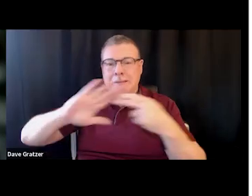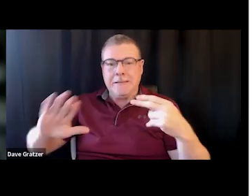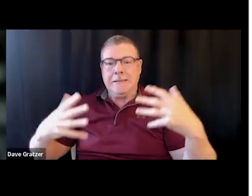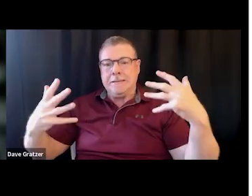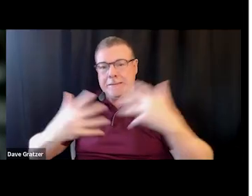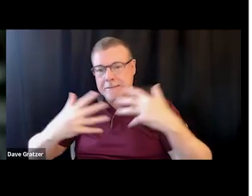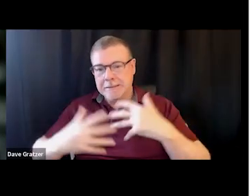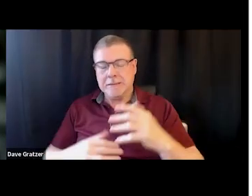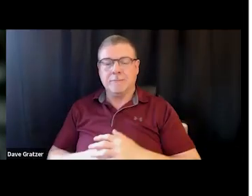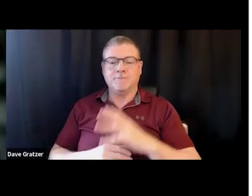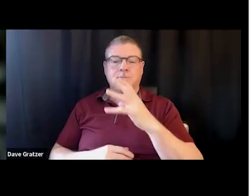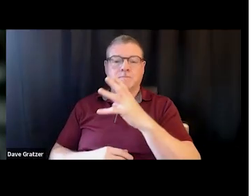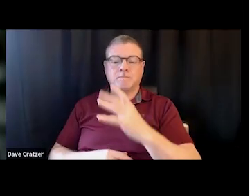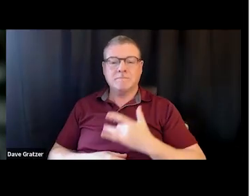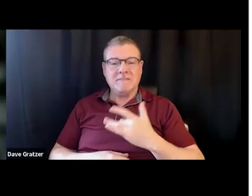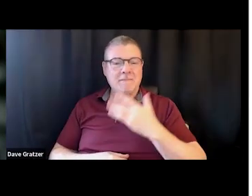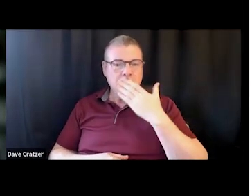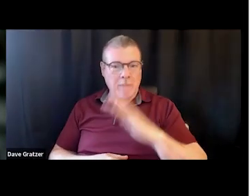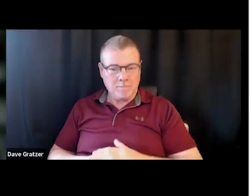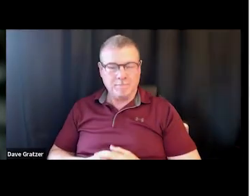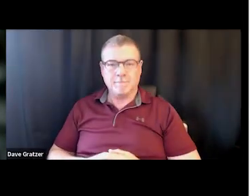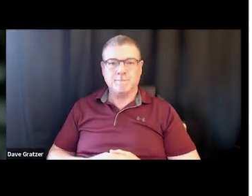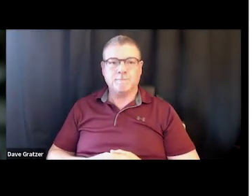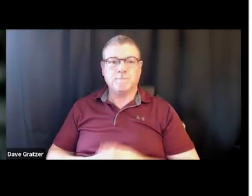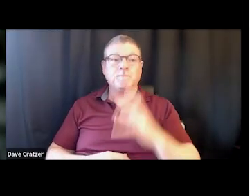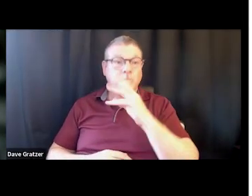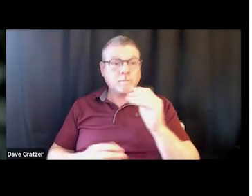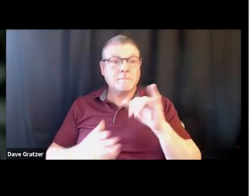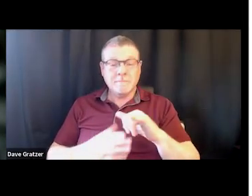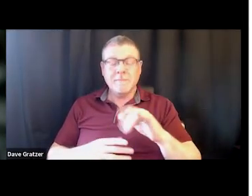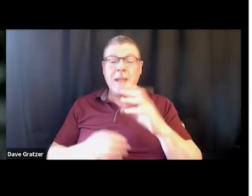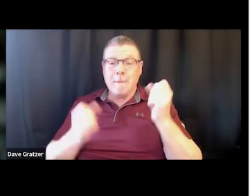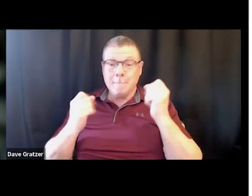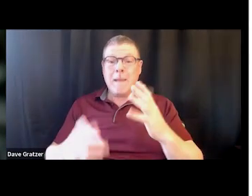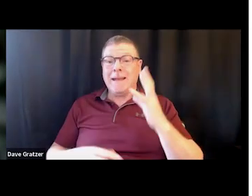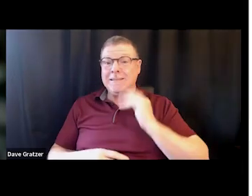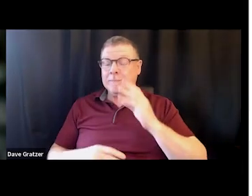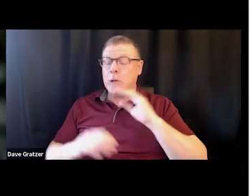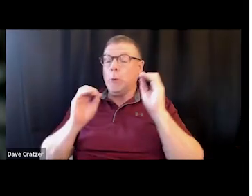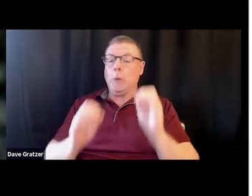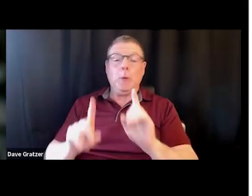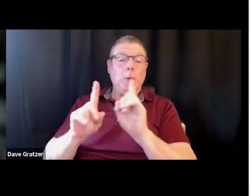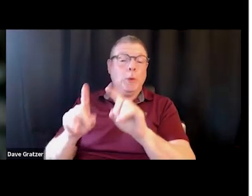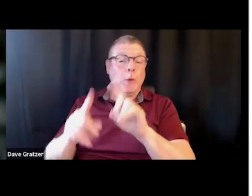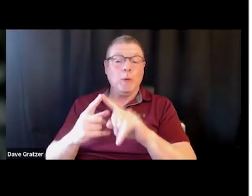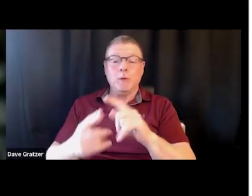Las personas también pueden no estar conscientes de que los síntomas que experimentan están relacionados con su lesión cerebral. Si no buscaron tratamiento o si no recibieron una buena educación